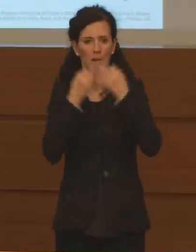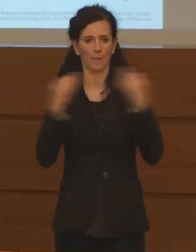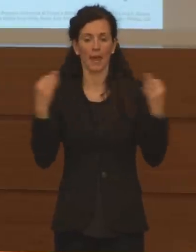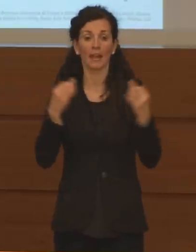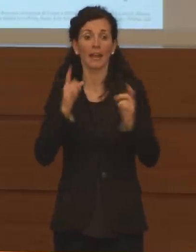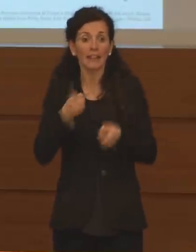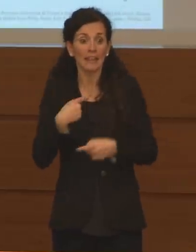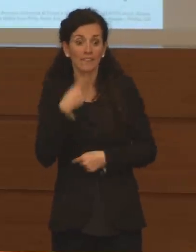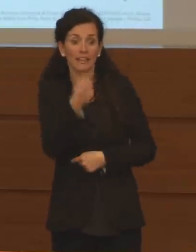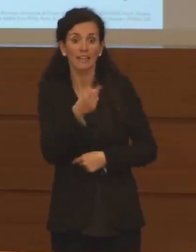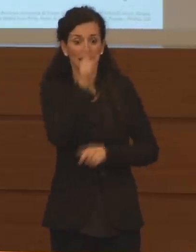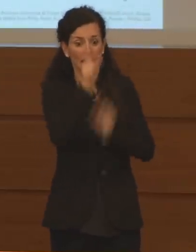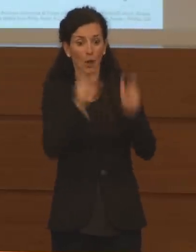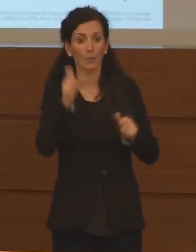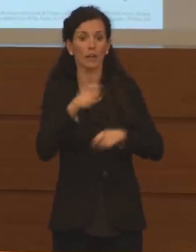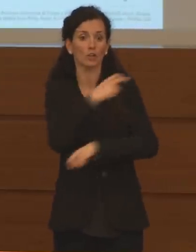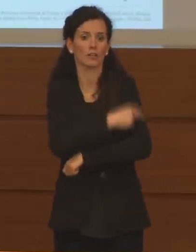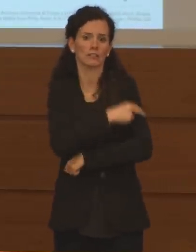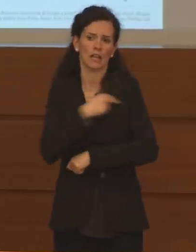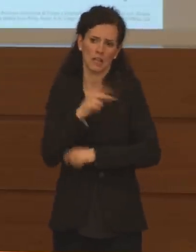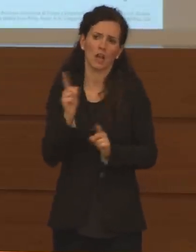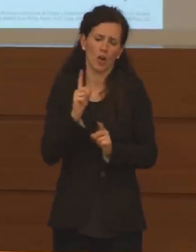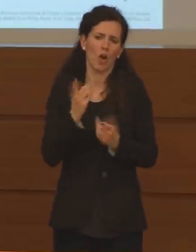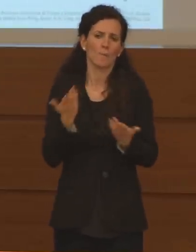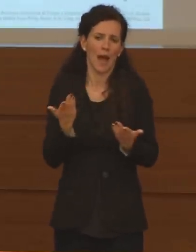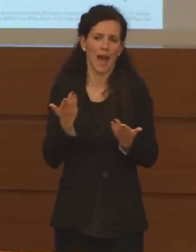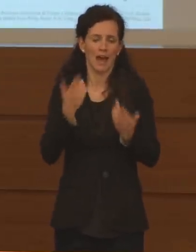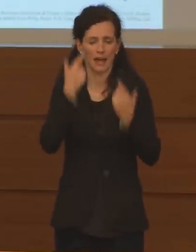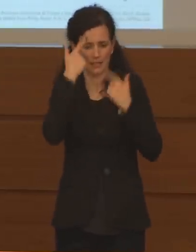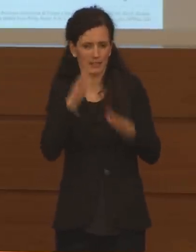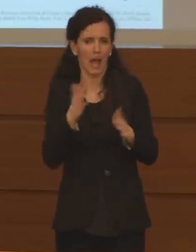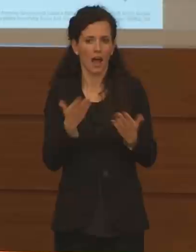ripeterlo fa sempre bene certamente, comunque sia ci sarà probabilmente un